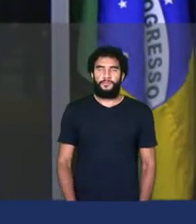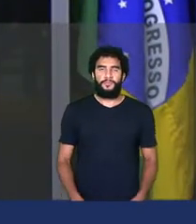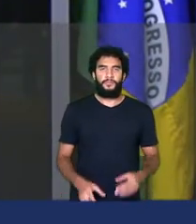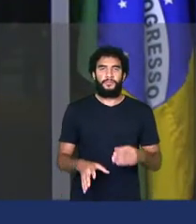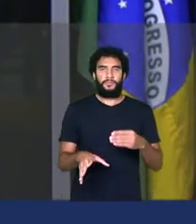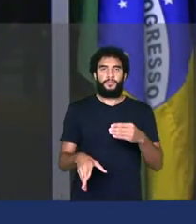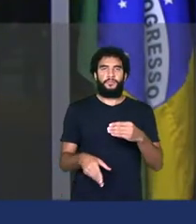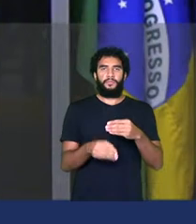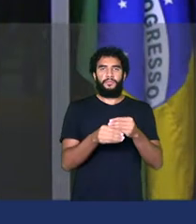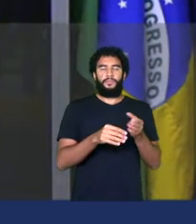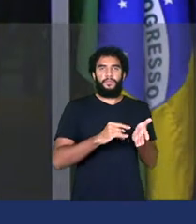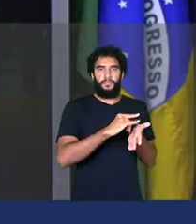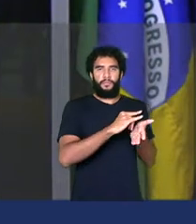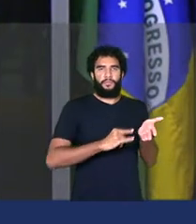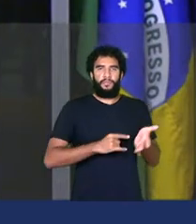QUE INCLUI NAQUELA CARTEIRINHA DE VACINAÇÃO OS PRIMEIROS